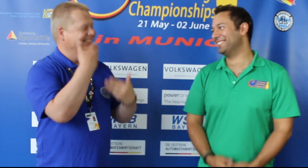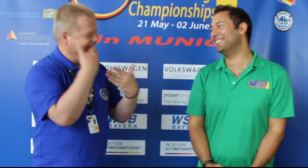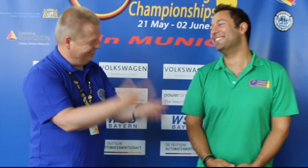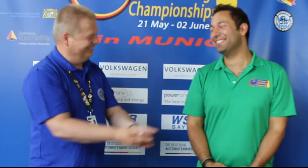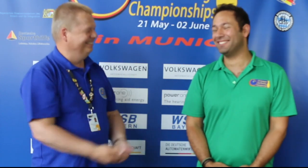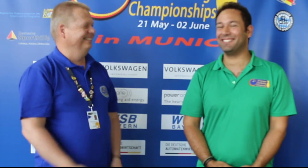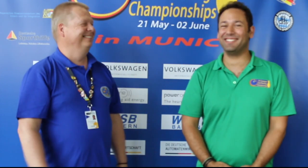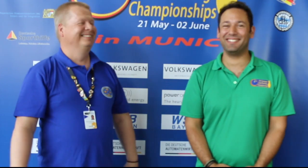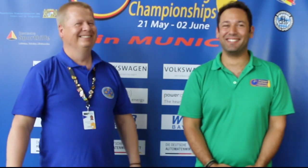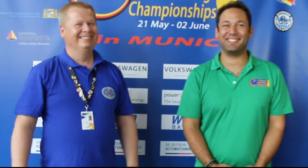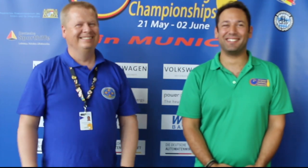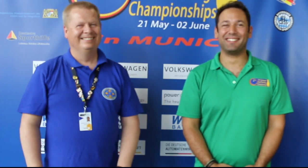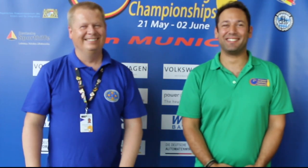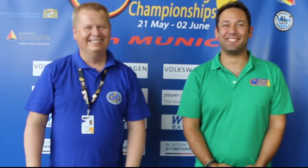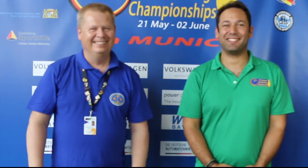Danke